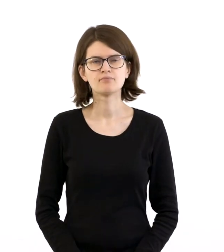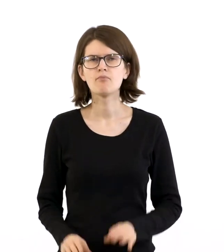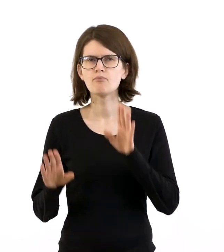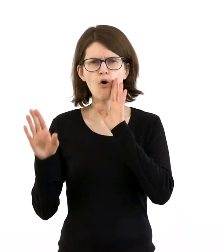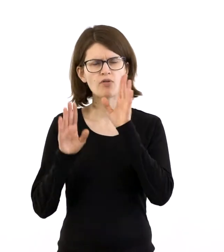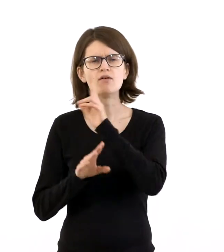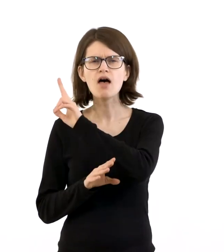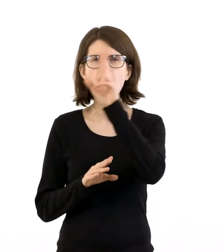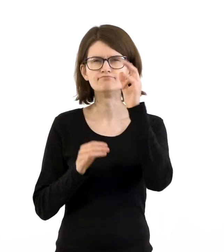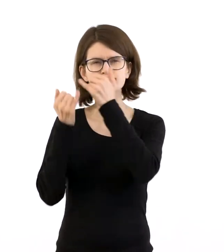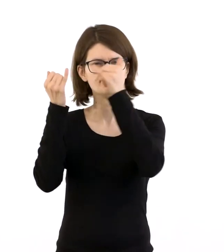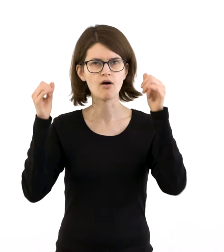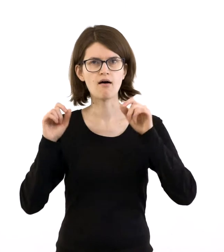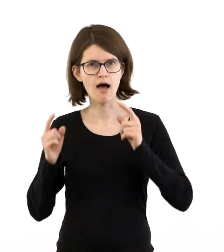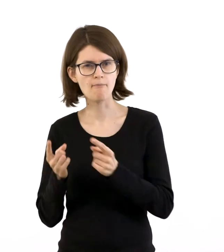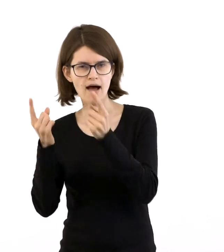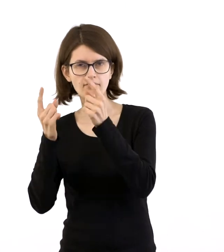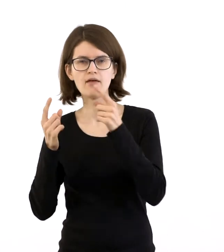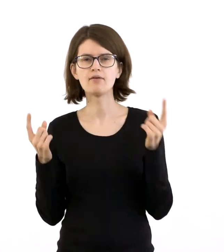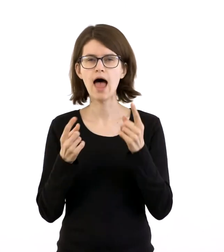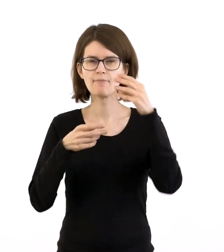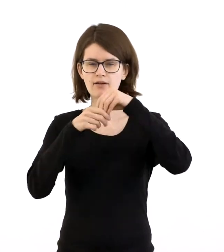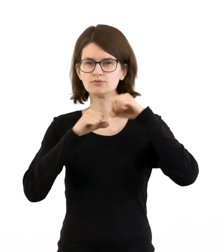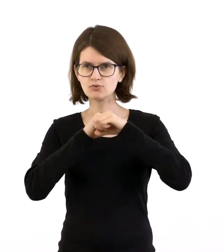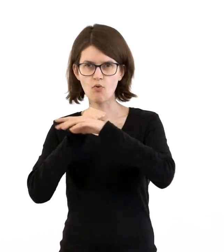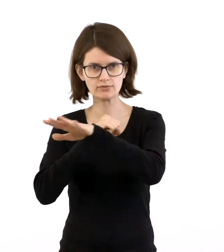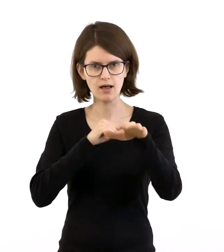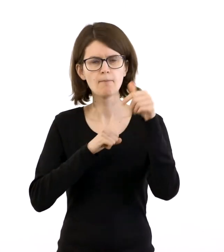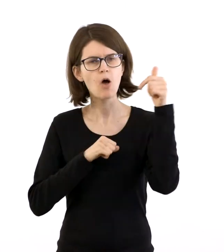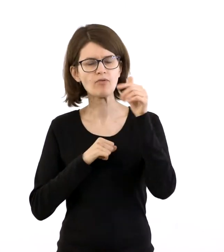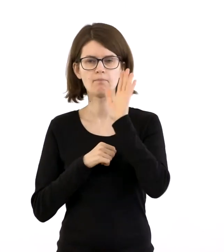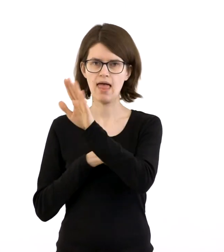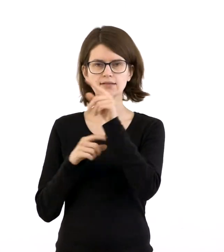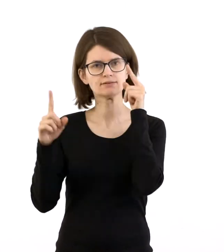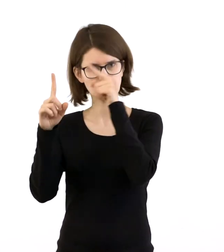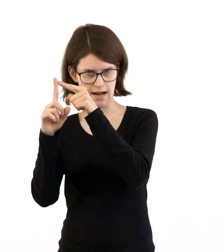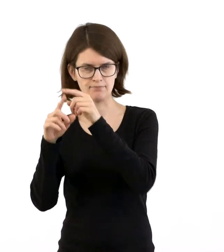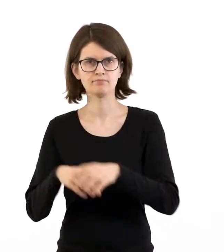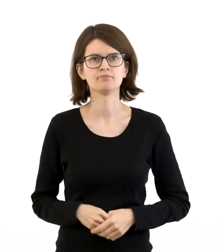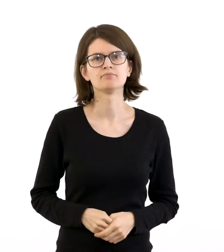Podobnie jak w przypadku każdej innej kampanii, kampania w social mediach powinna mieć cel.